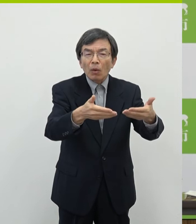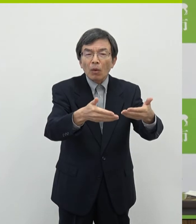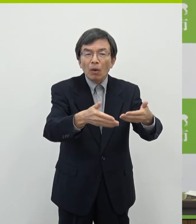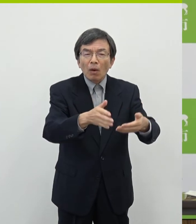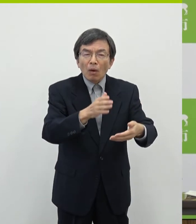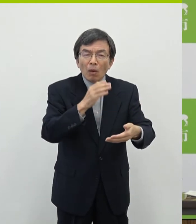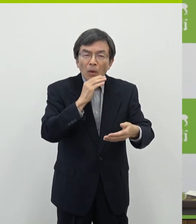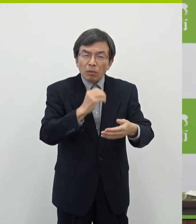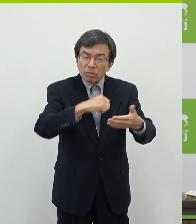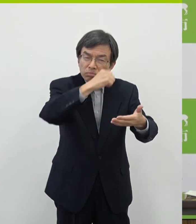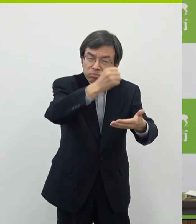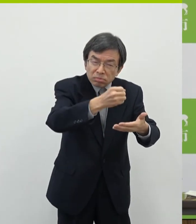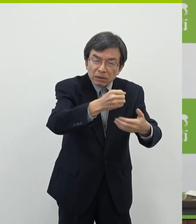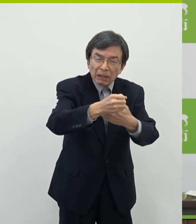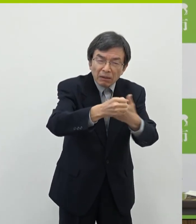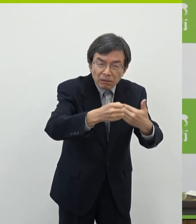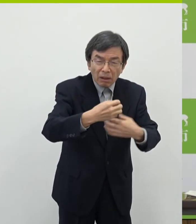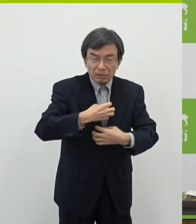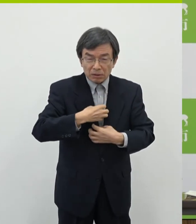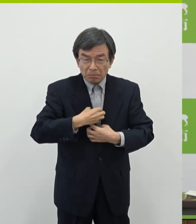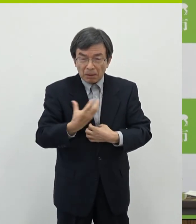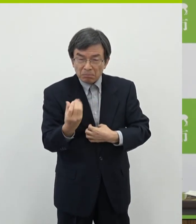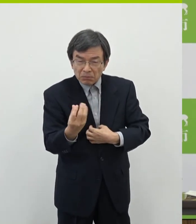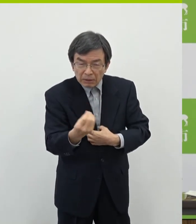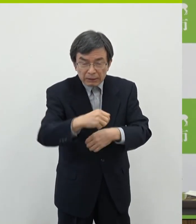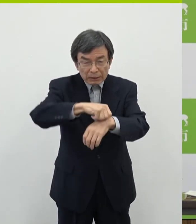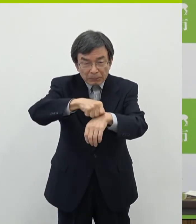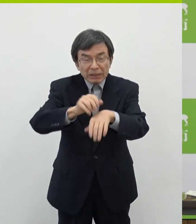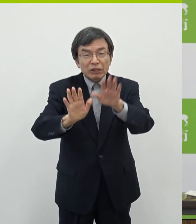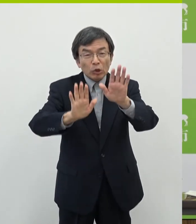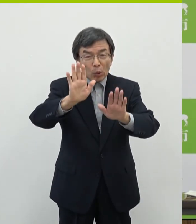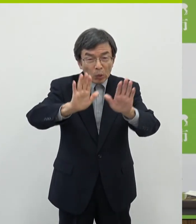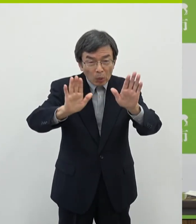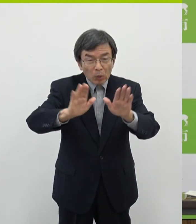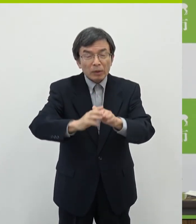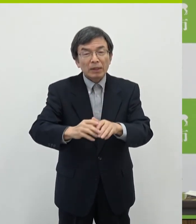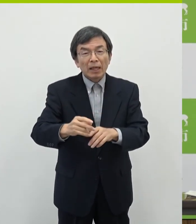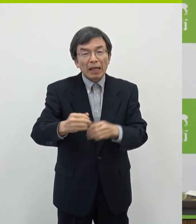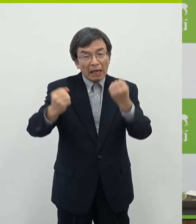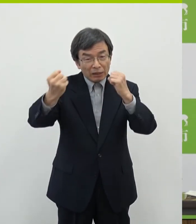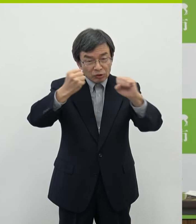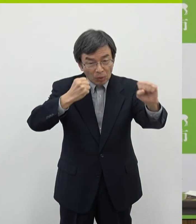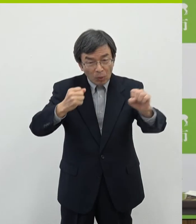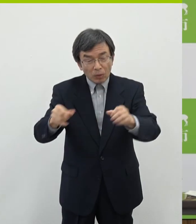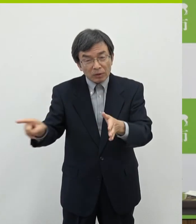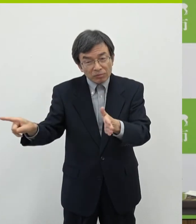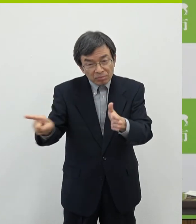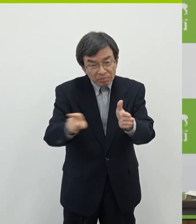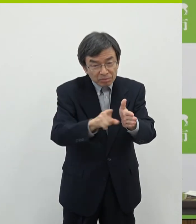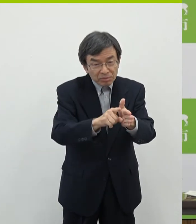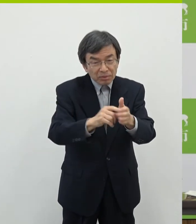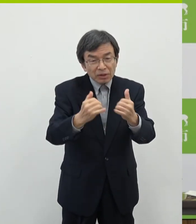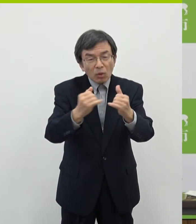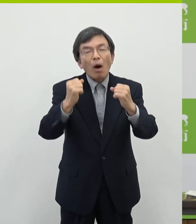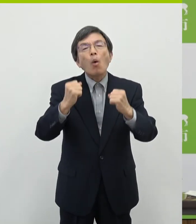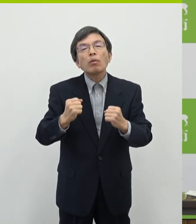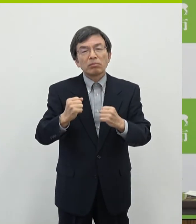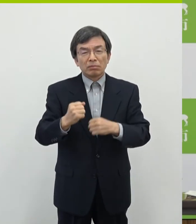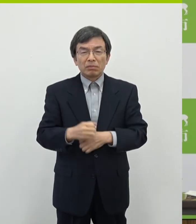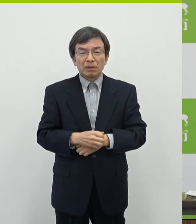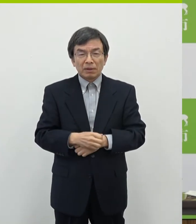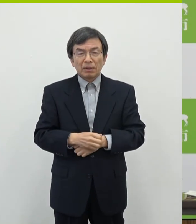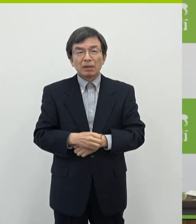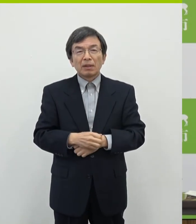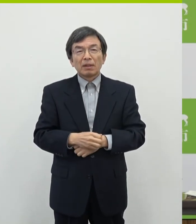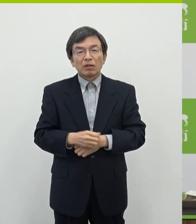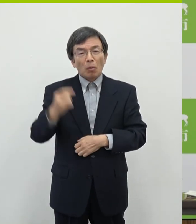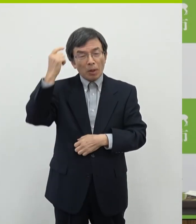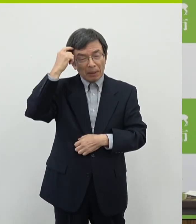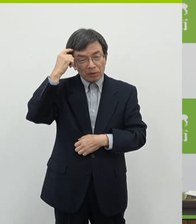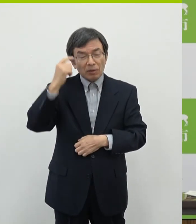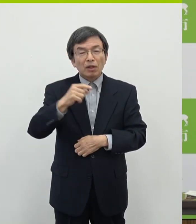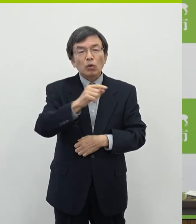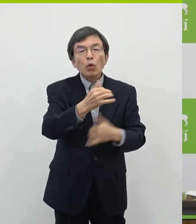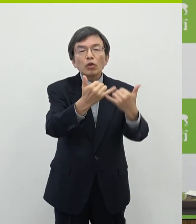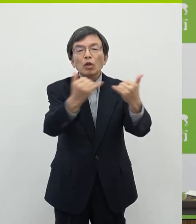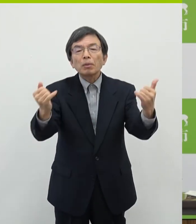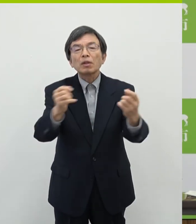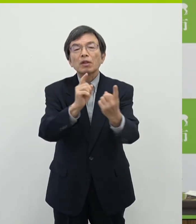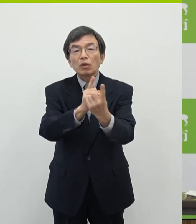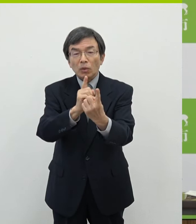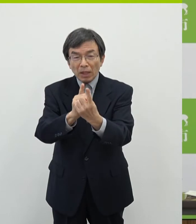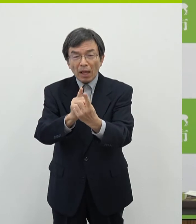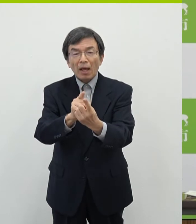リスクを取りながら非常に今厳しい状況で芸術活動をされている方々がおられると思い ますのでそういった方々にとってやはりこのなが少し